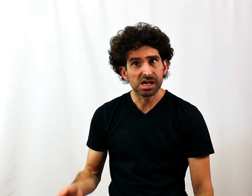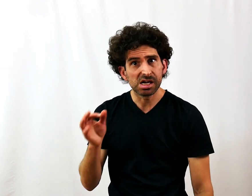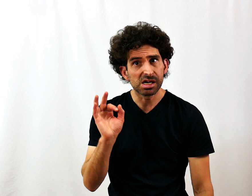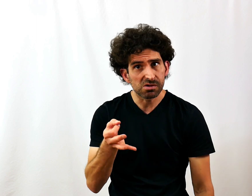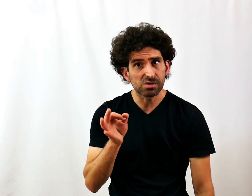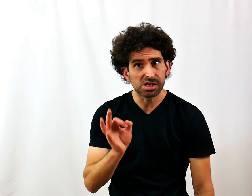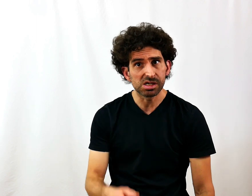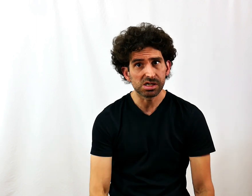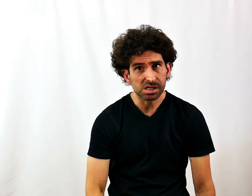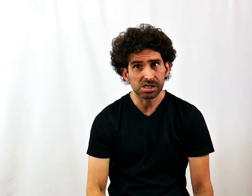Eh oui !